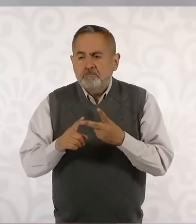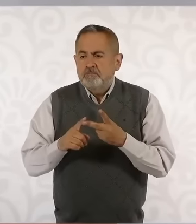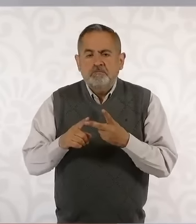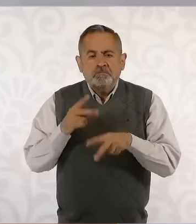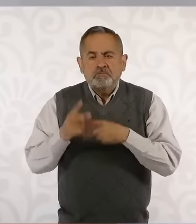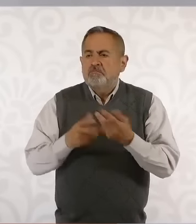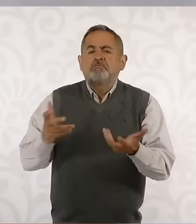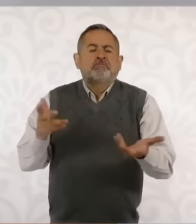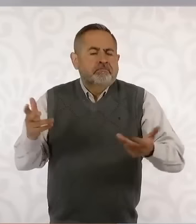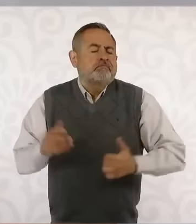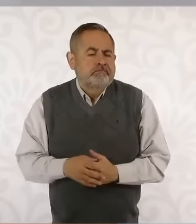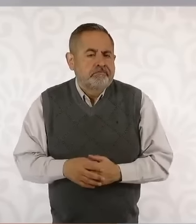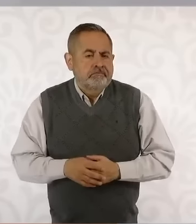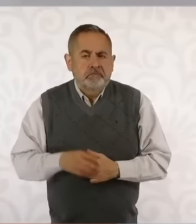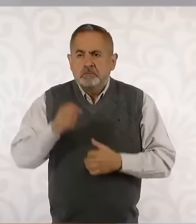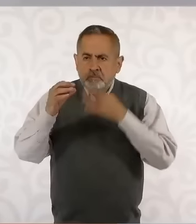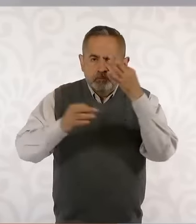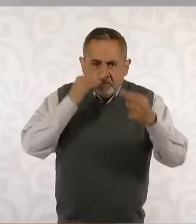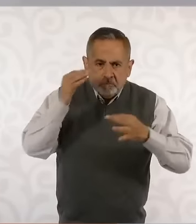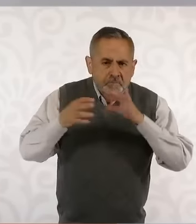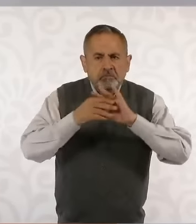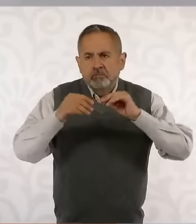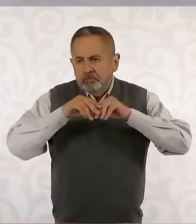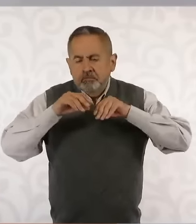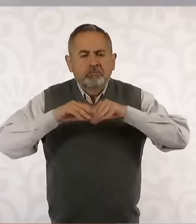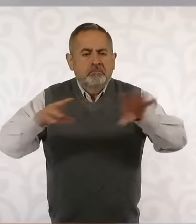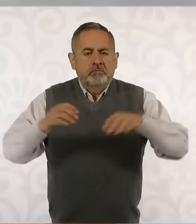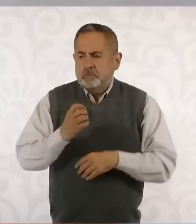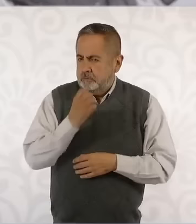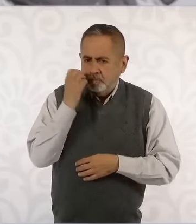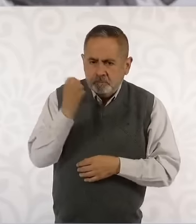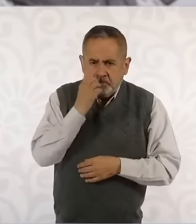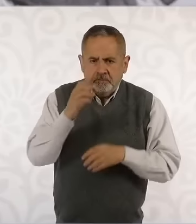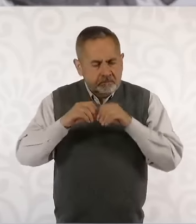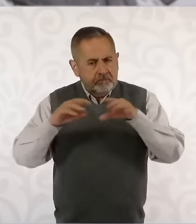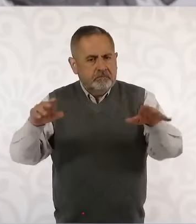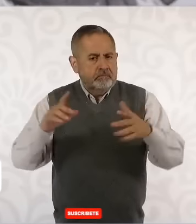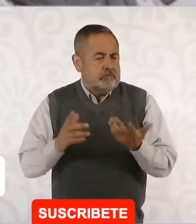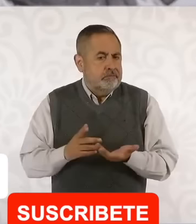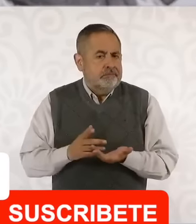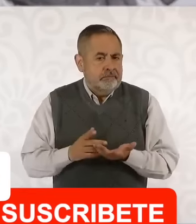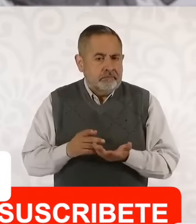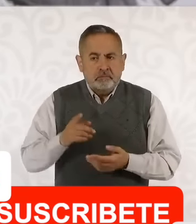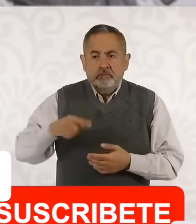desde campañas, desde las escuelas, porque tiene que ver también con una educación a los hombres,